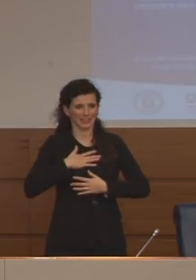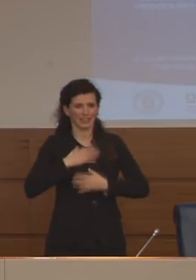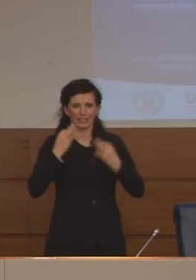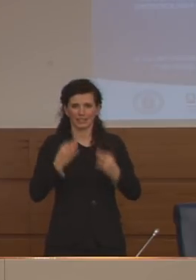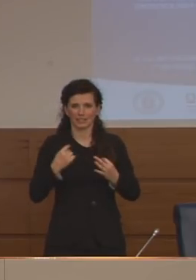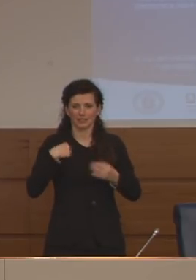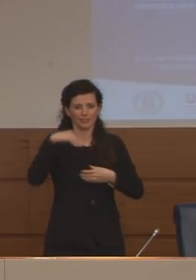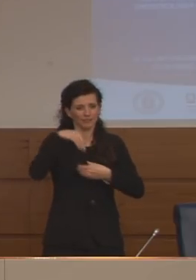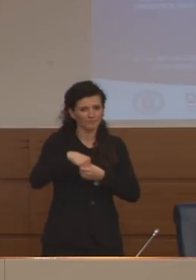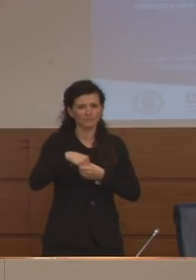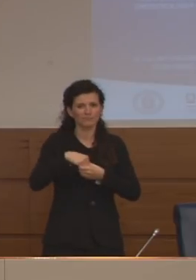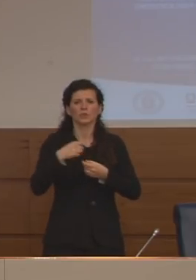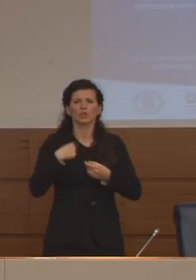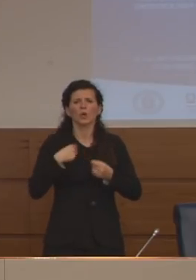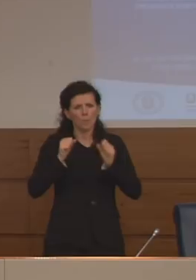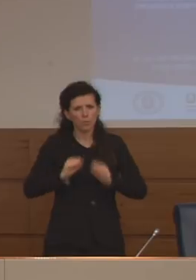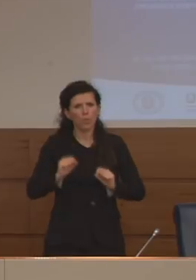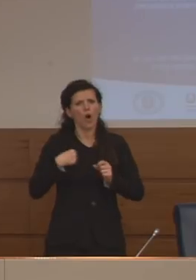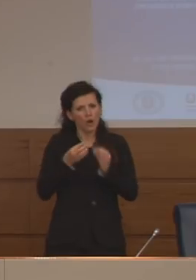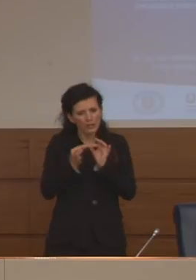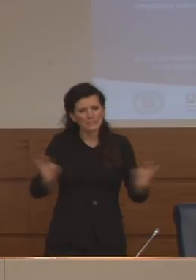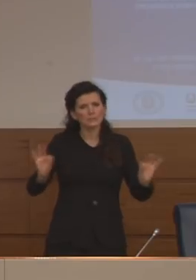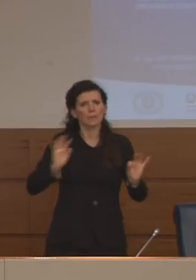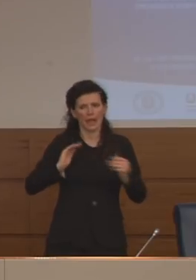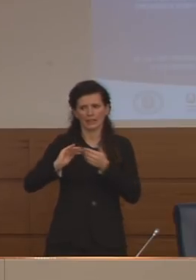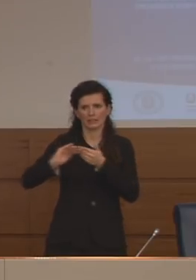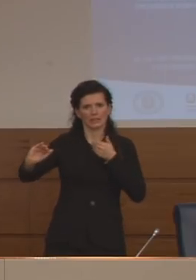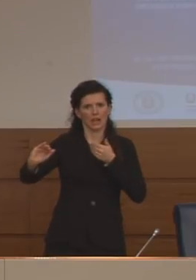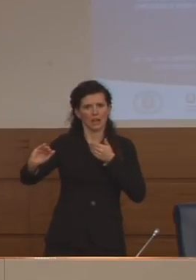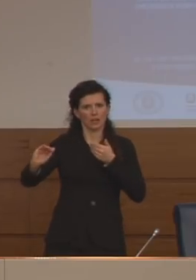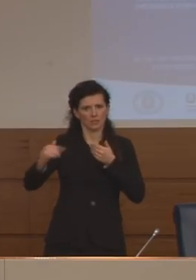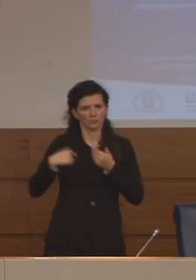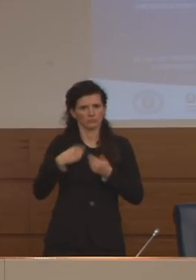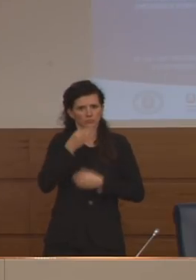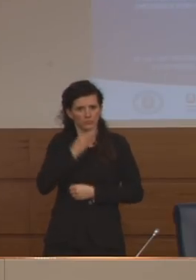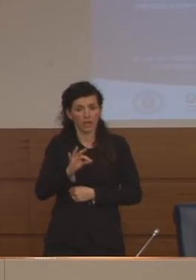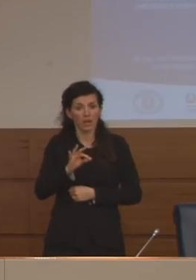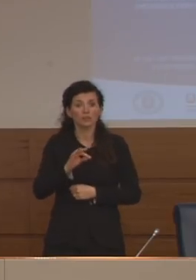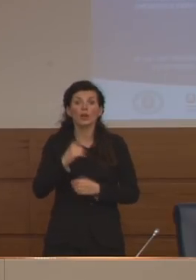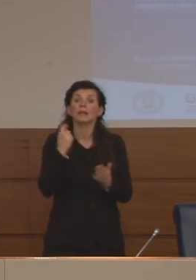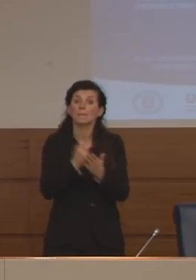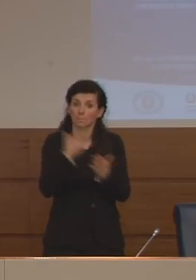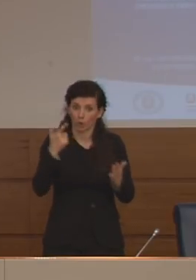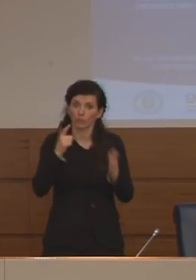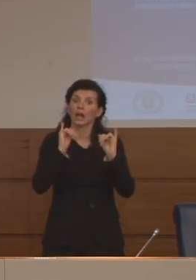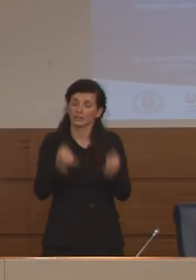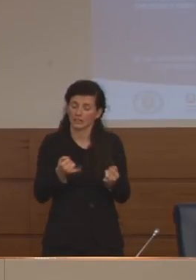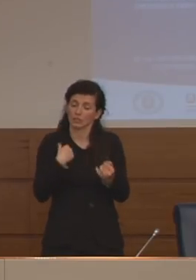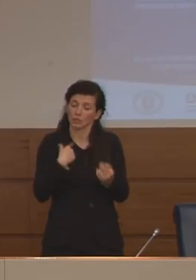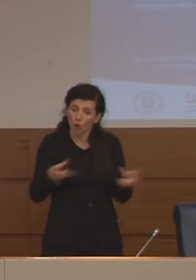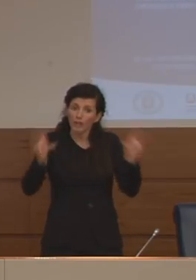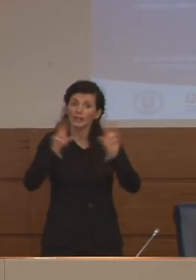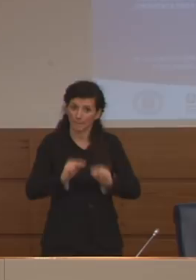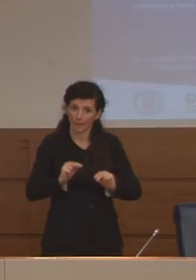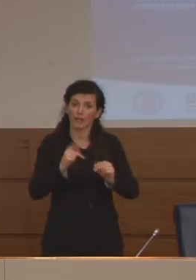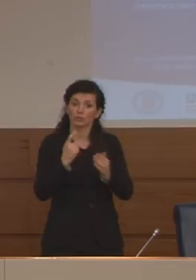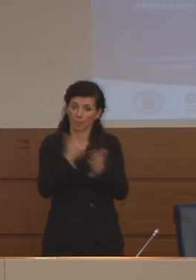Le ho detto che è importantissimo l'uso della mascherina. Lo voglio ribadire. Intanto voglio ribadire che l'ordinanza della Regione